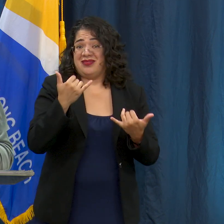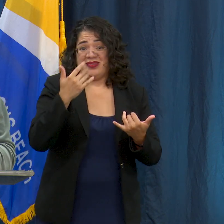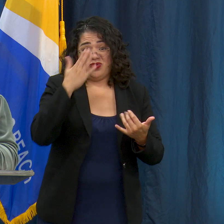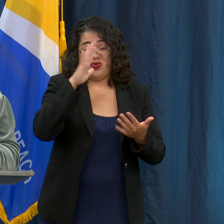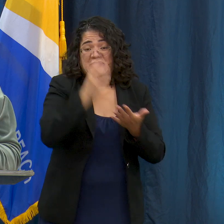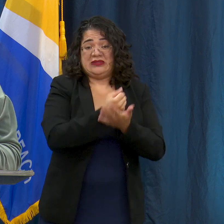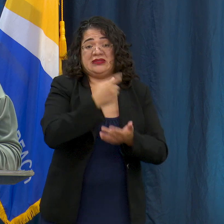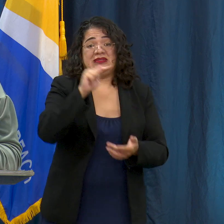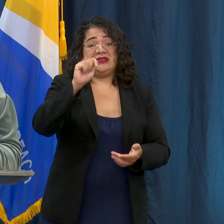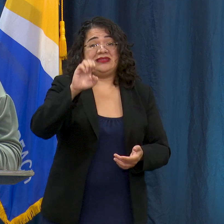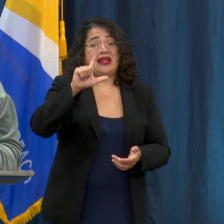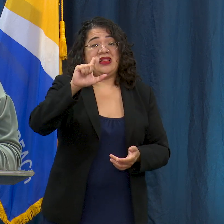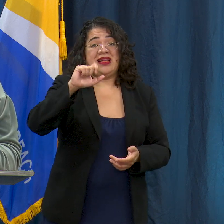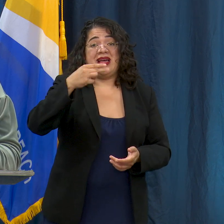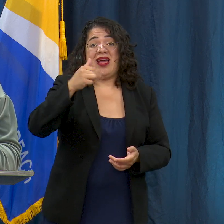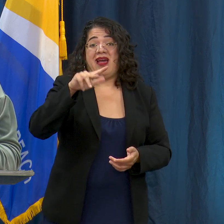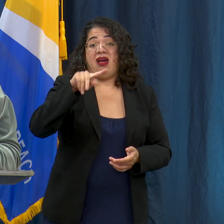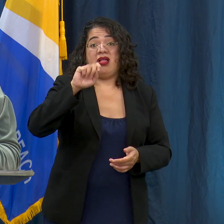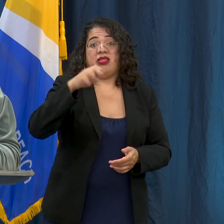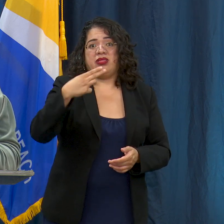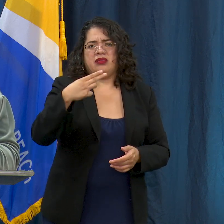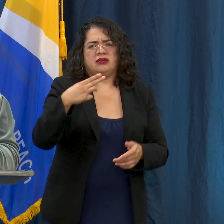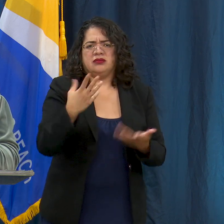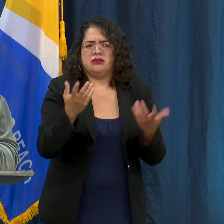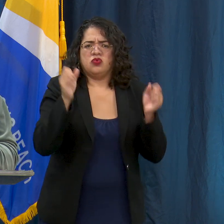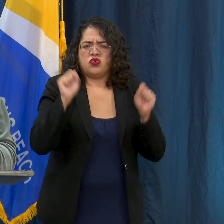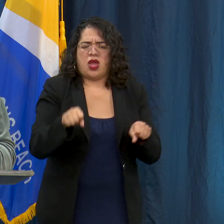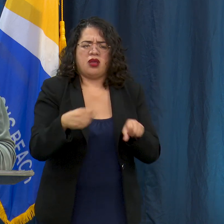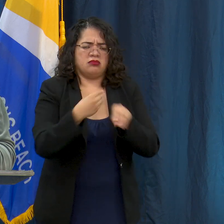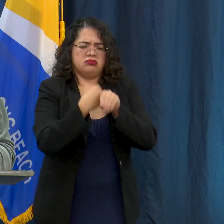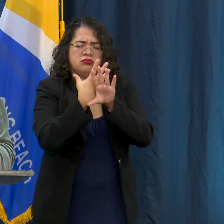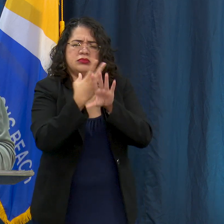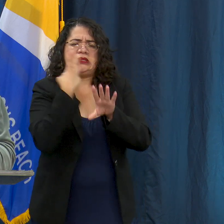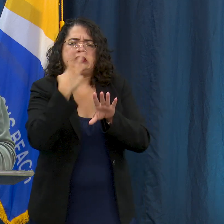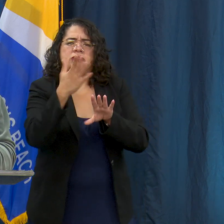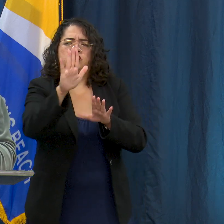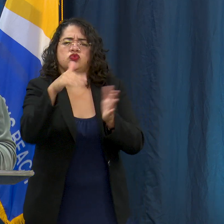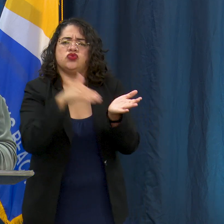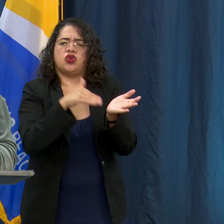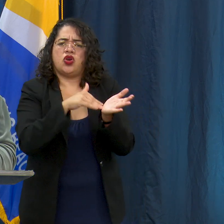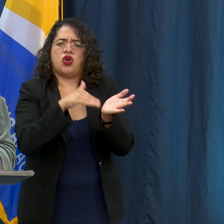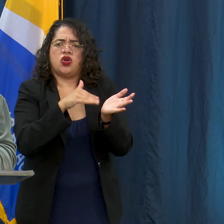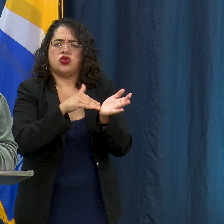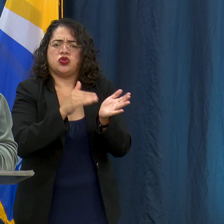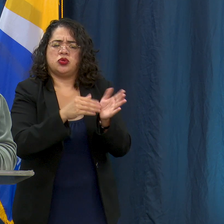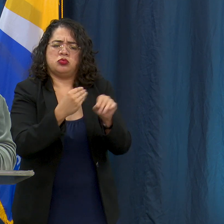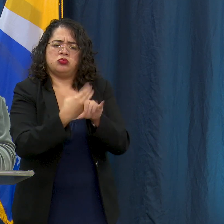computadora con su su proviso des medicos cuando cuando se a possible CS